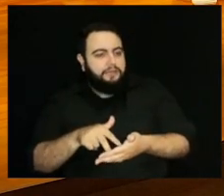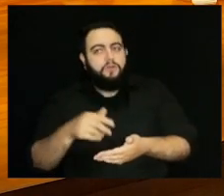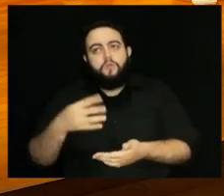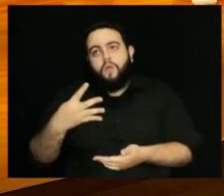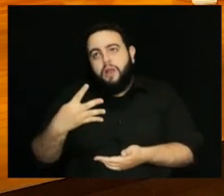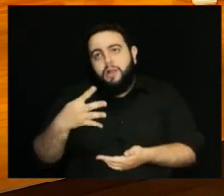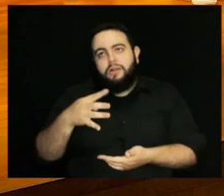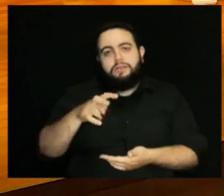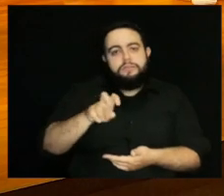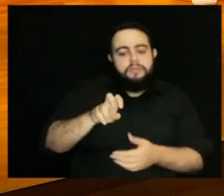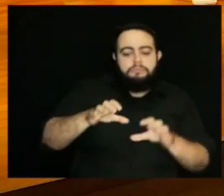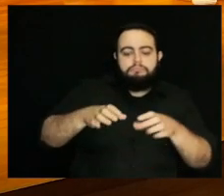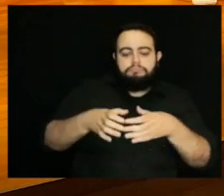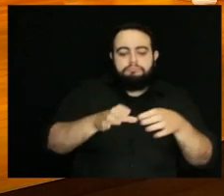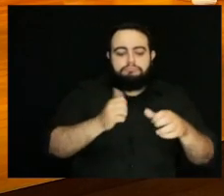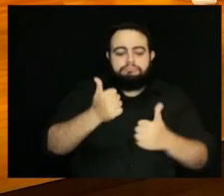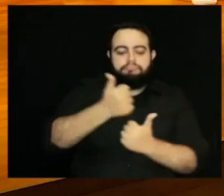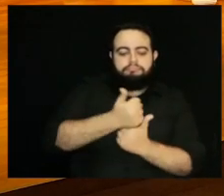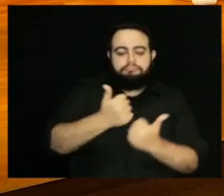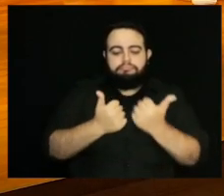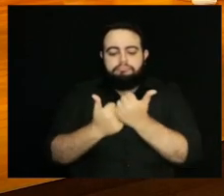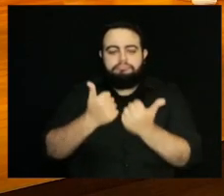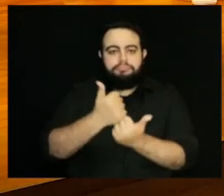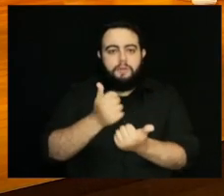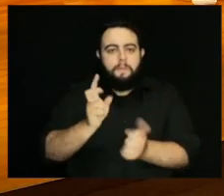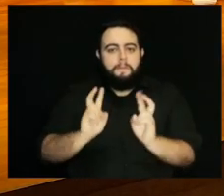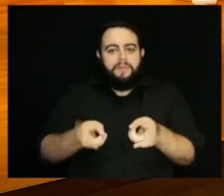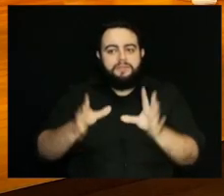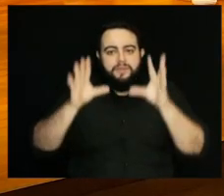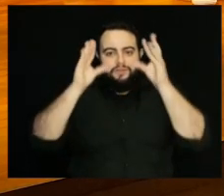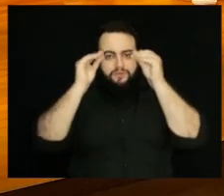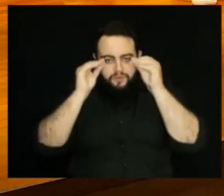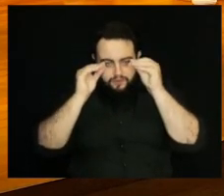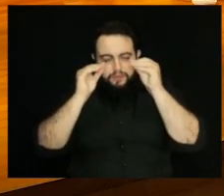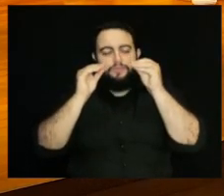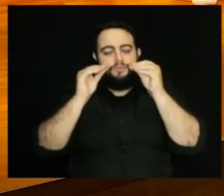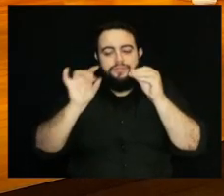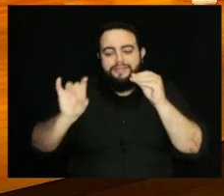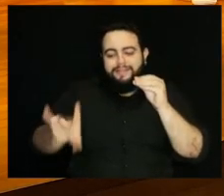bandas se alternavam na mesma noite no clube. Cada uma vinha com a sua Kombi, o seu equipamento